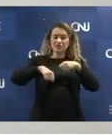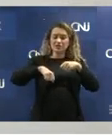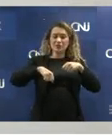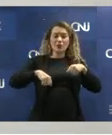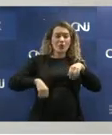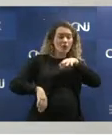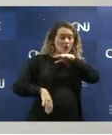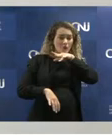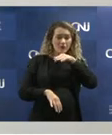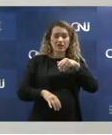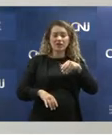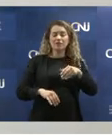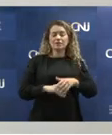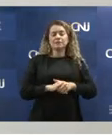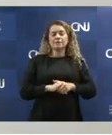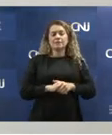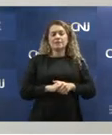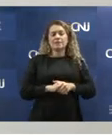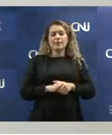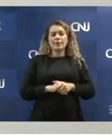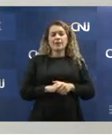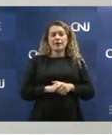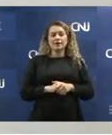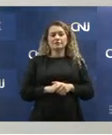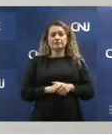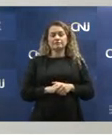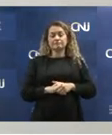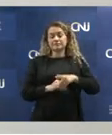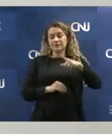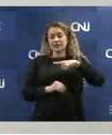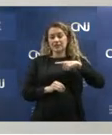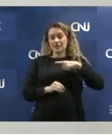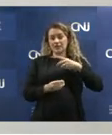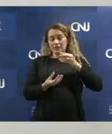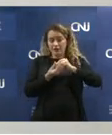que foi a exclusão de uma das Varas